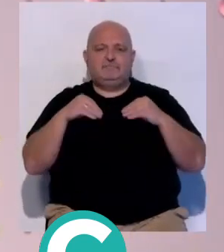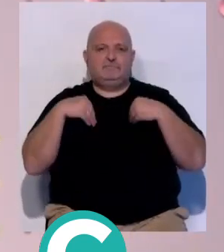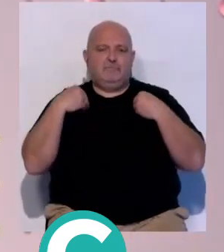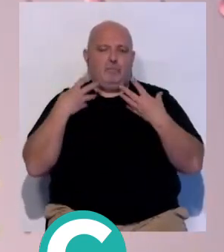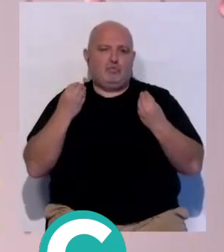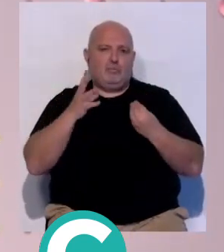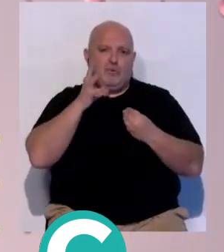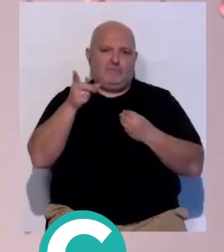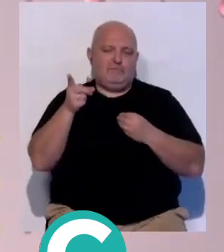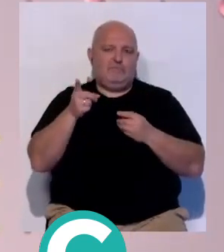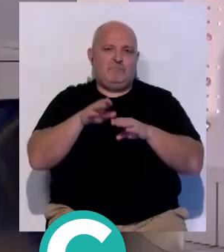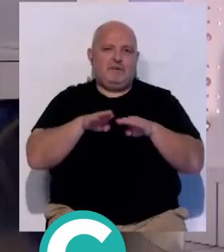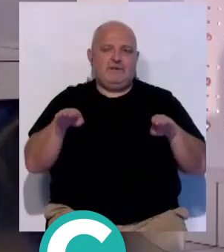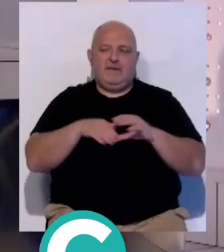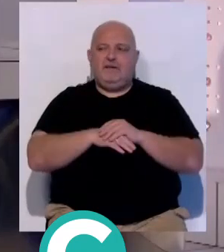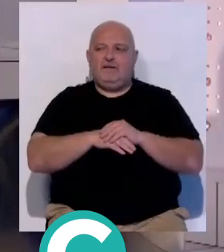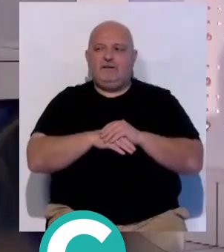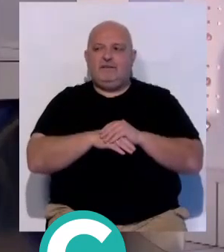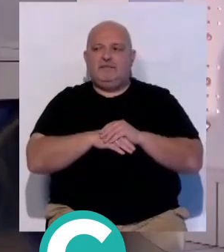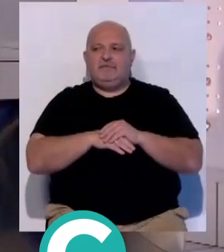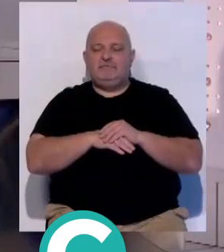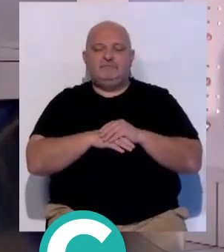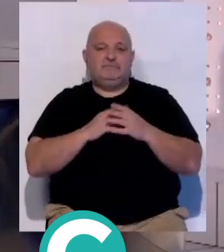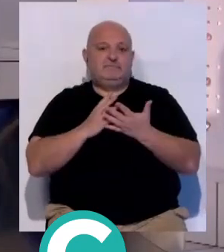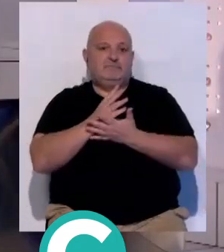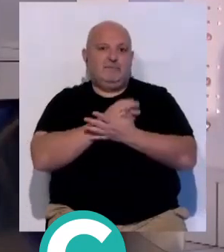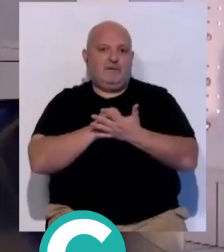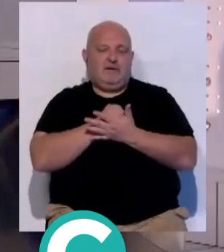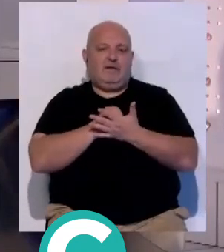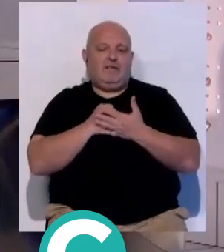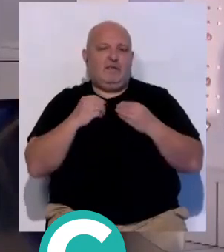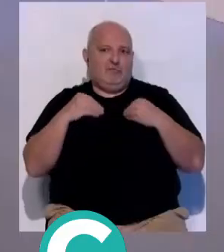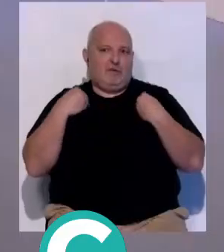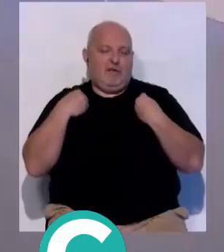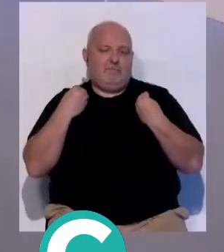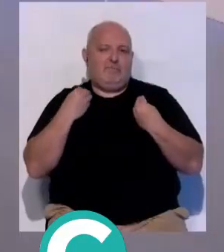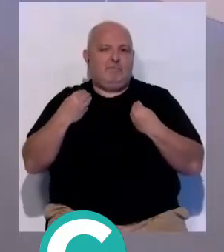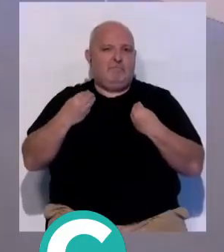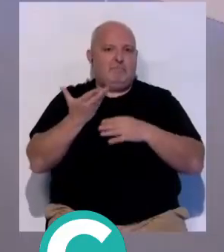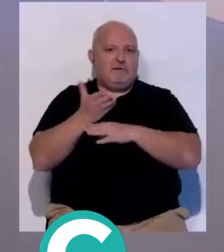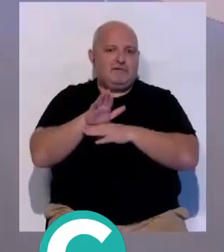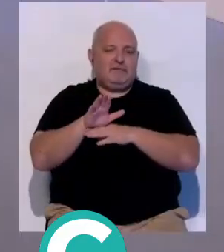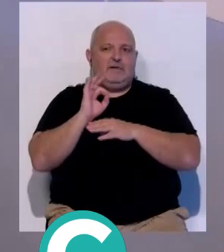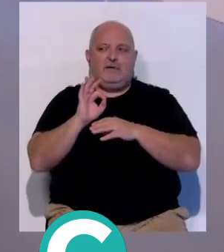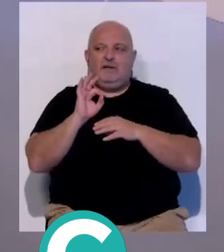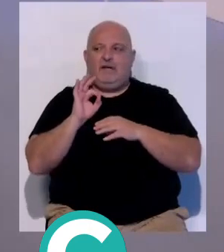de la mesa Sí la verdad que todo porque estamos hemos disfrutado desde la presentación tener al